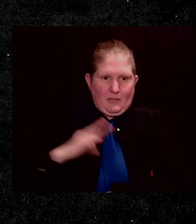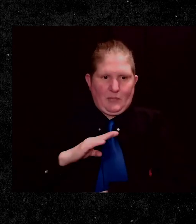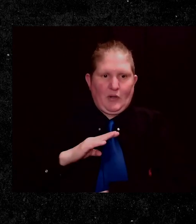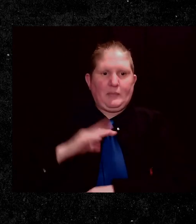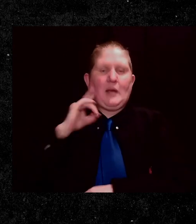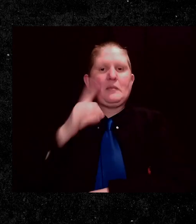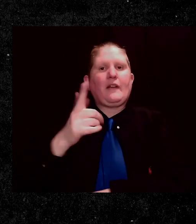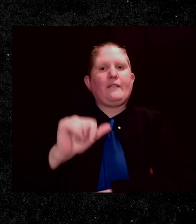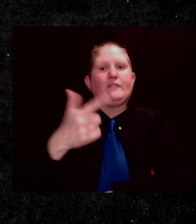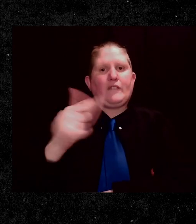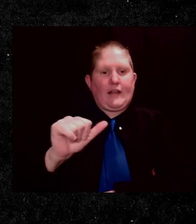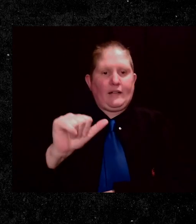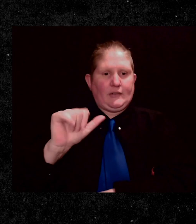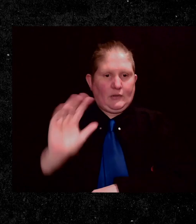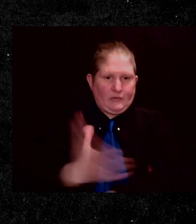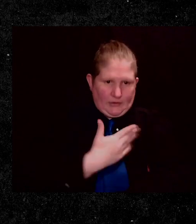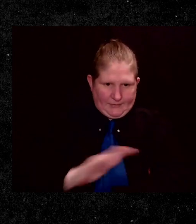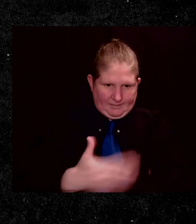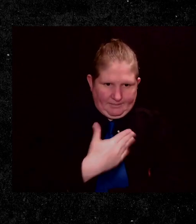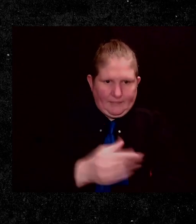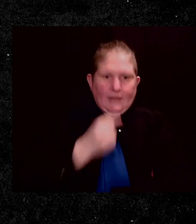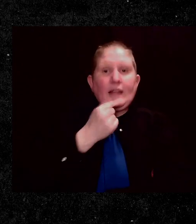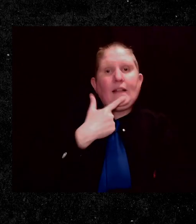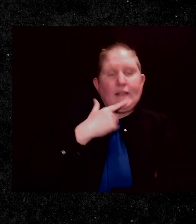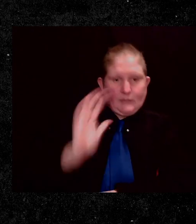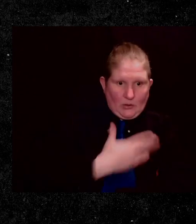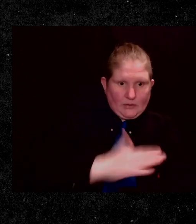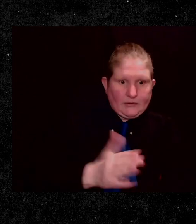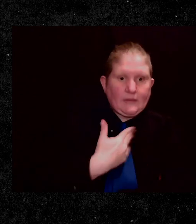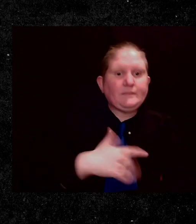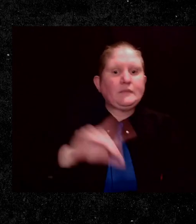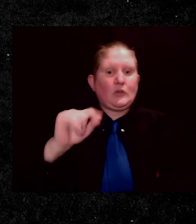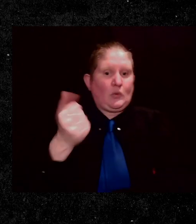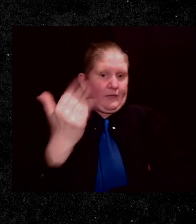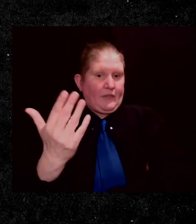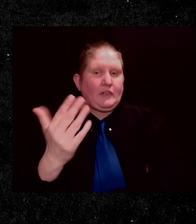y también pertenezco a la junta de GALA Choruses.